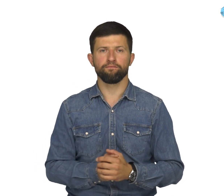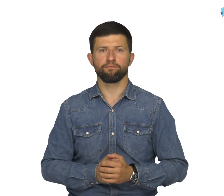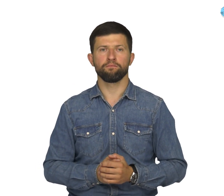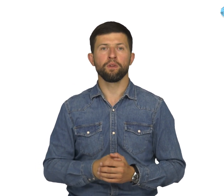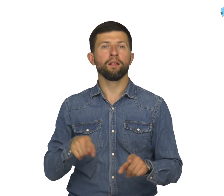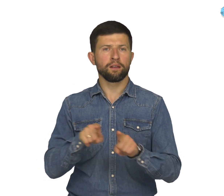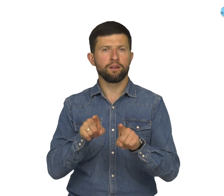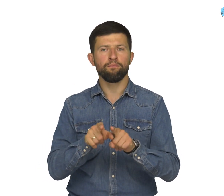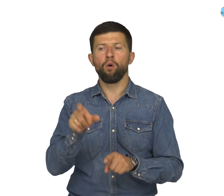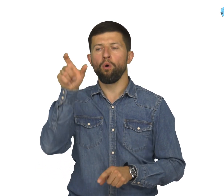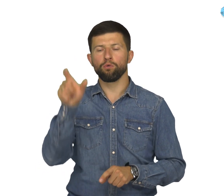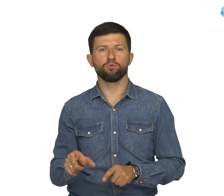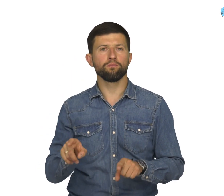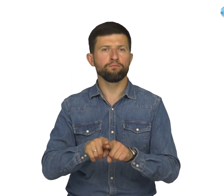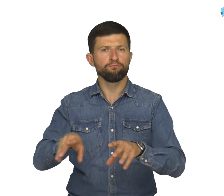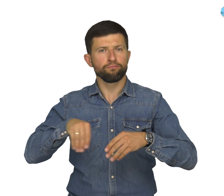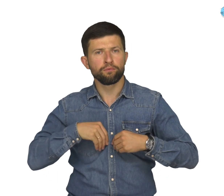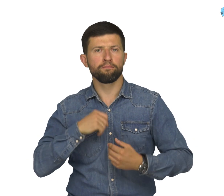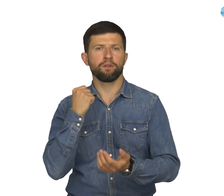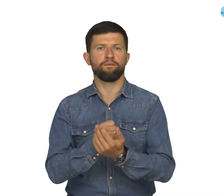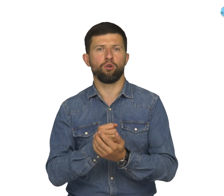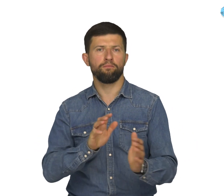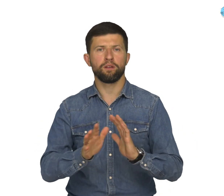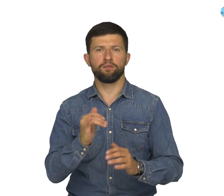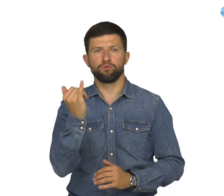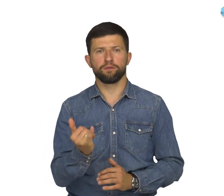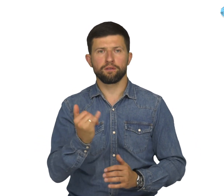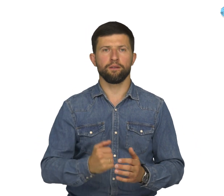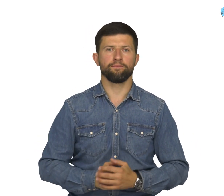a także osób, które przysposobiły dziecko.